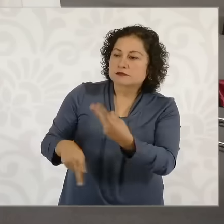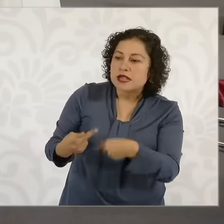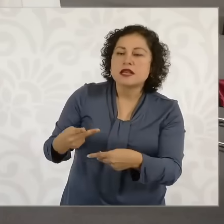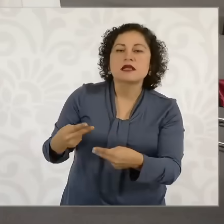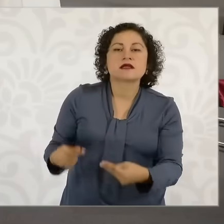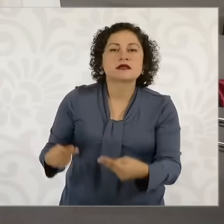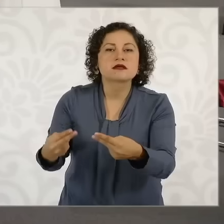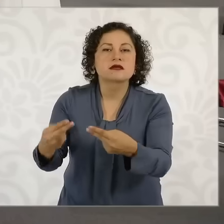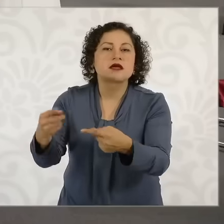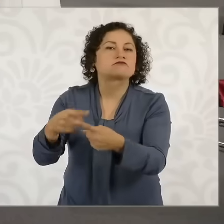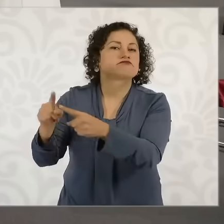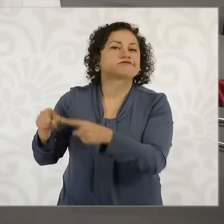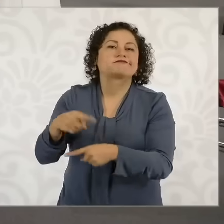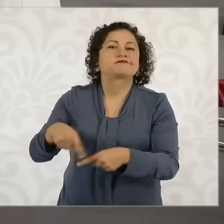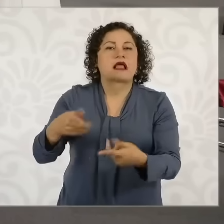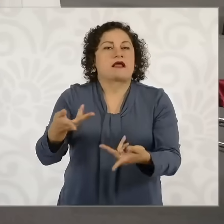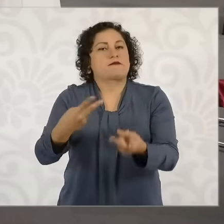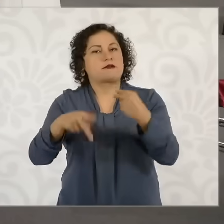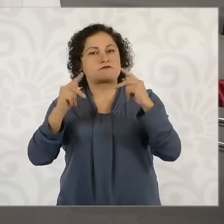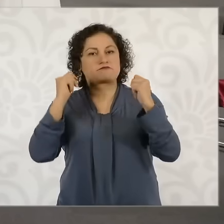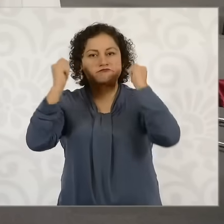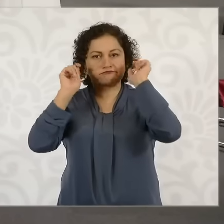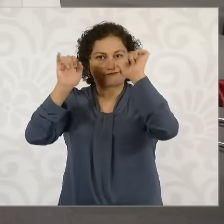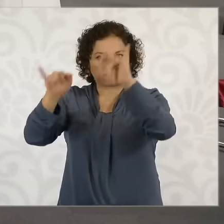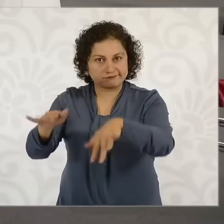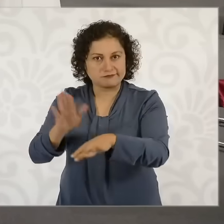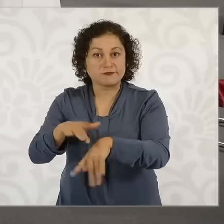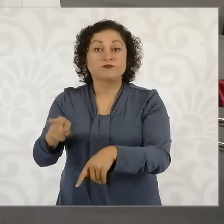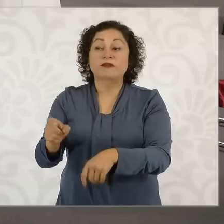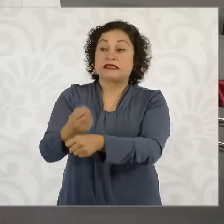coordinación con la Secretaría de Turismo hemos y la Secretaría de Relaciones Exteriores hemos